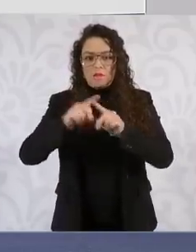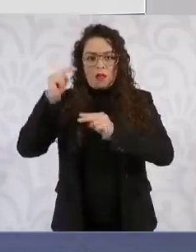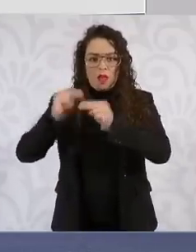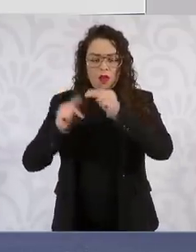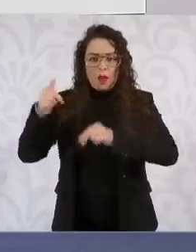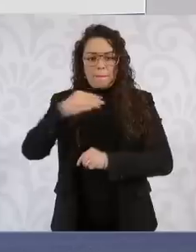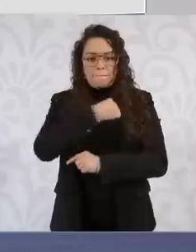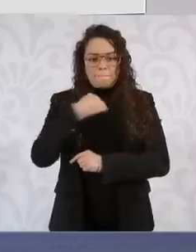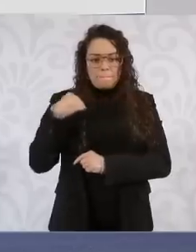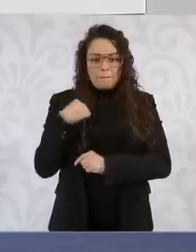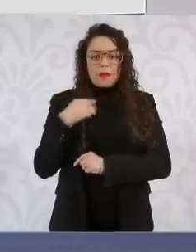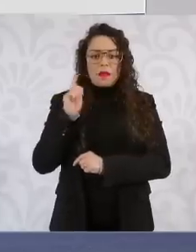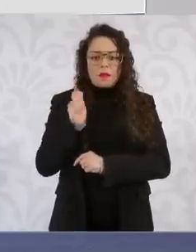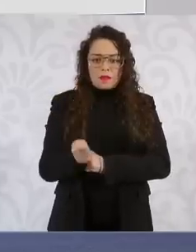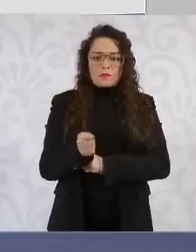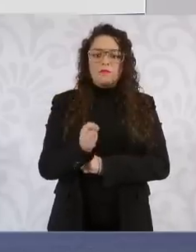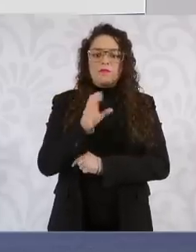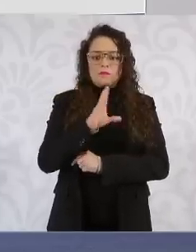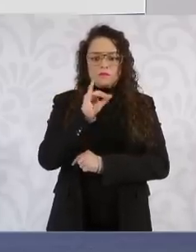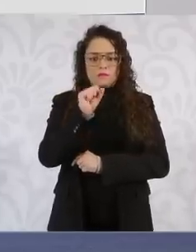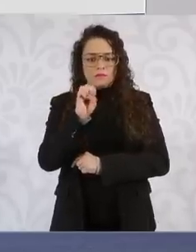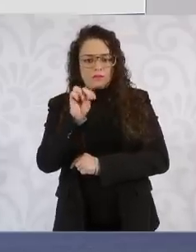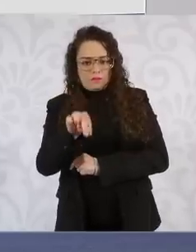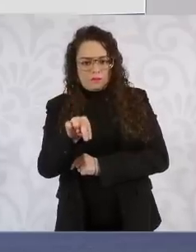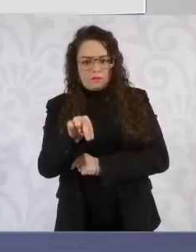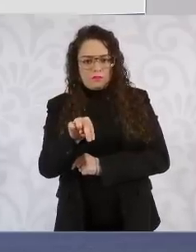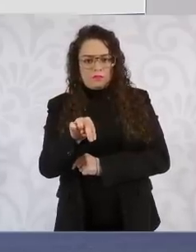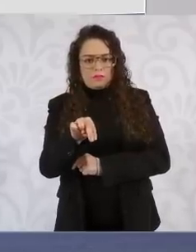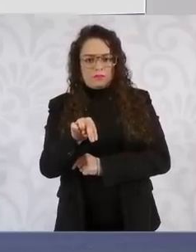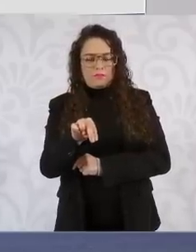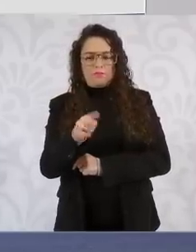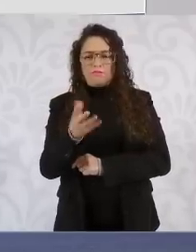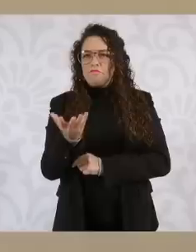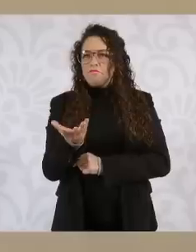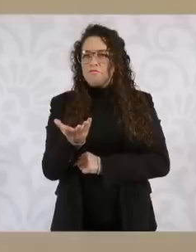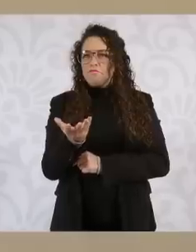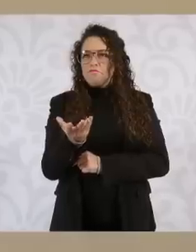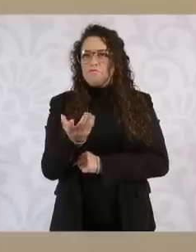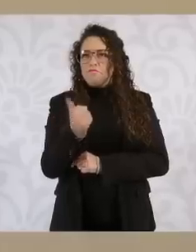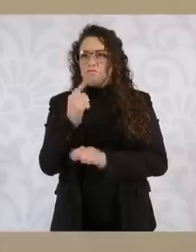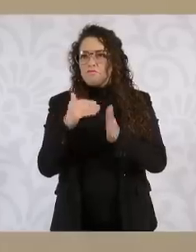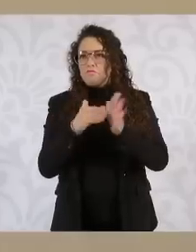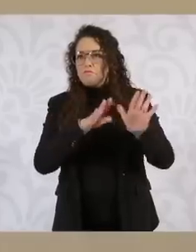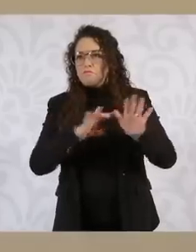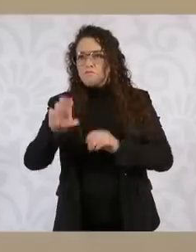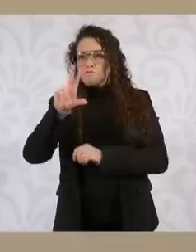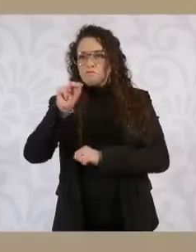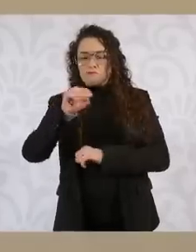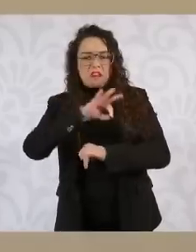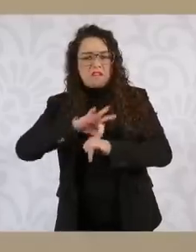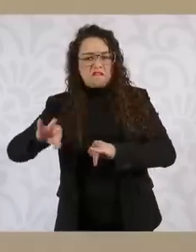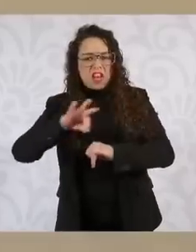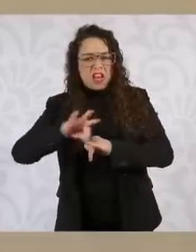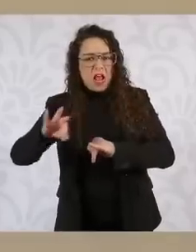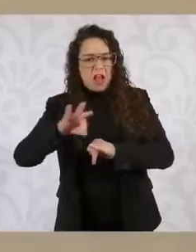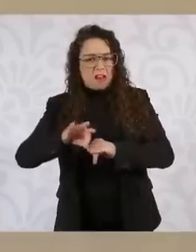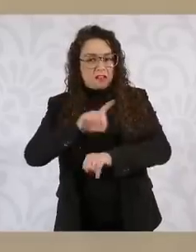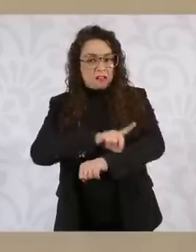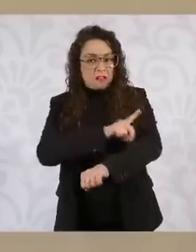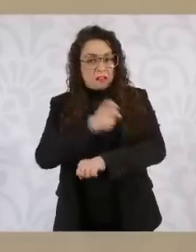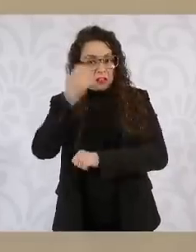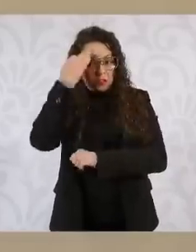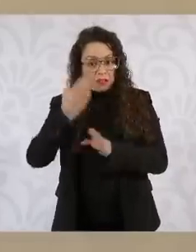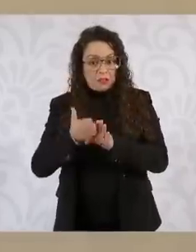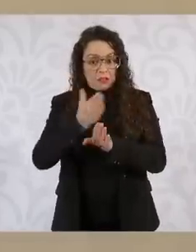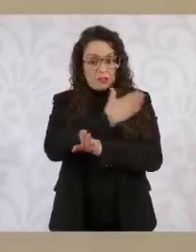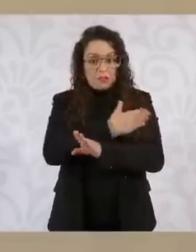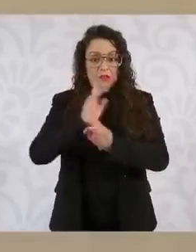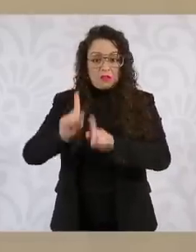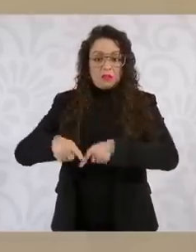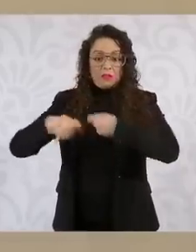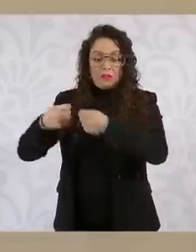cisen desde finales de los 80 lo sentenció a 38 años de prisión y 2